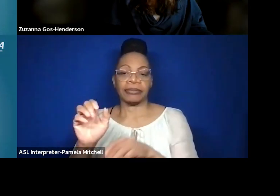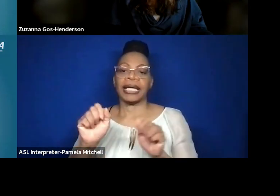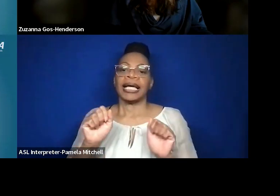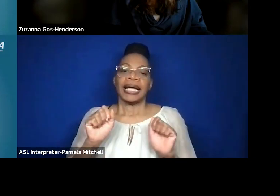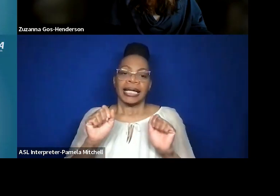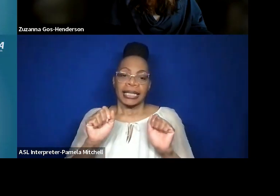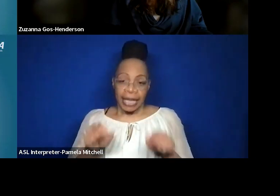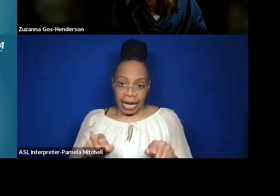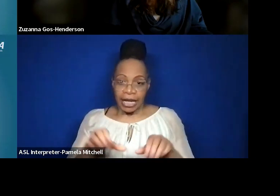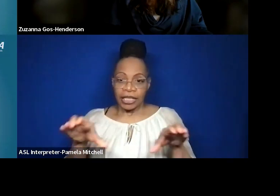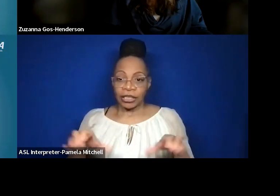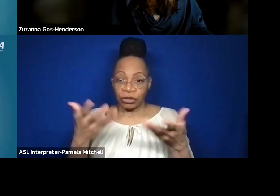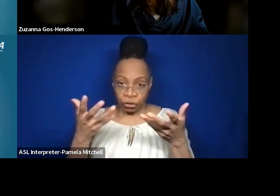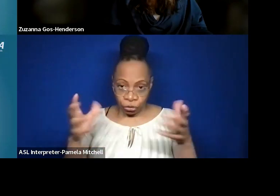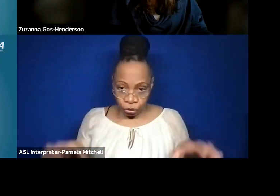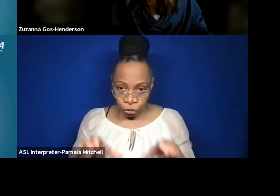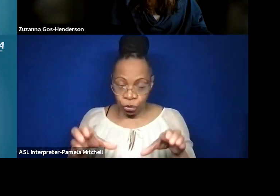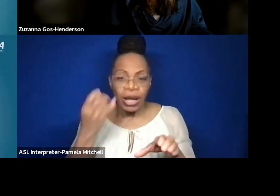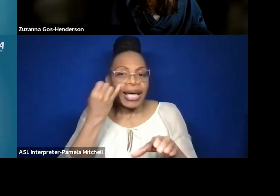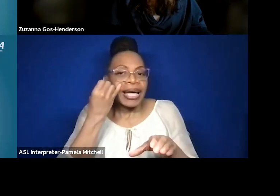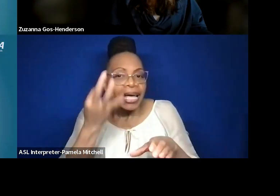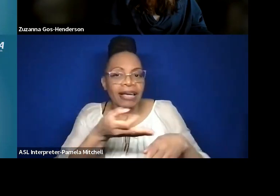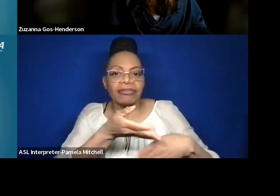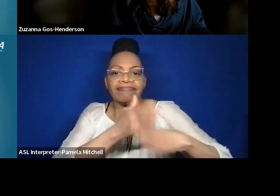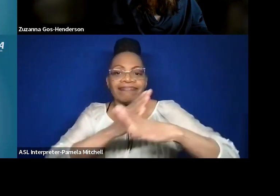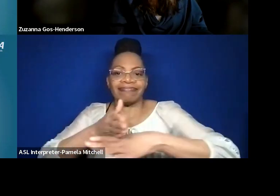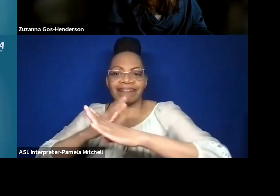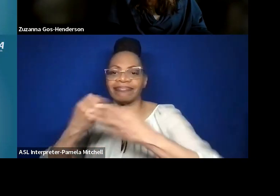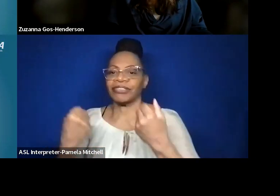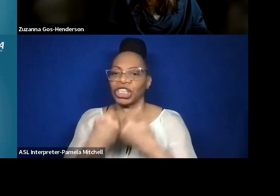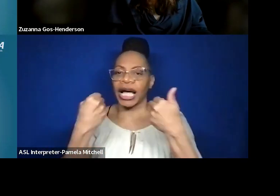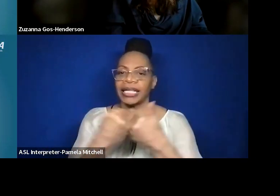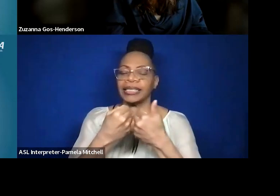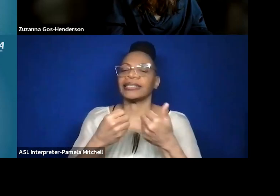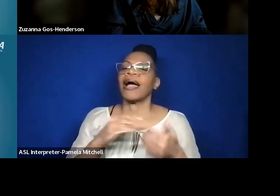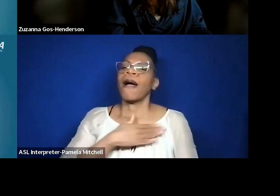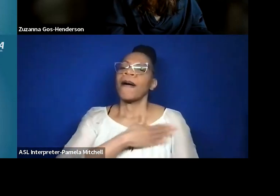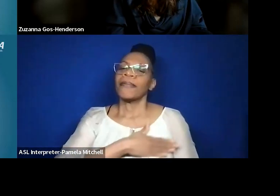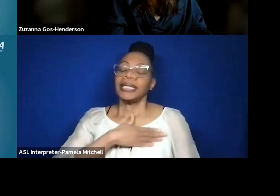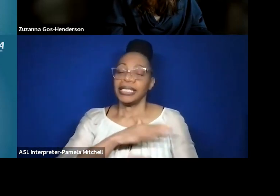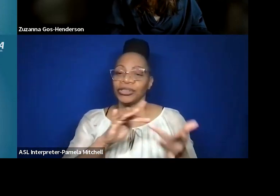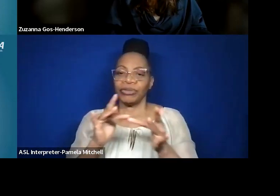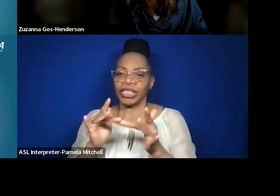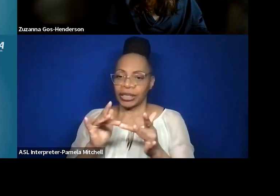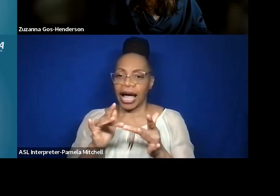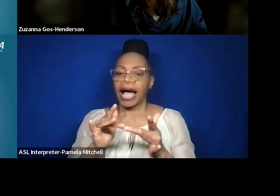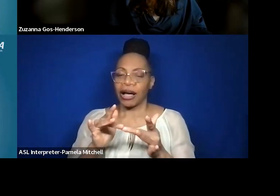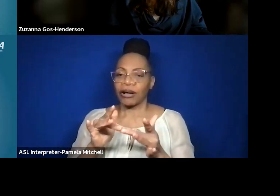por favor contacta a tu enlace del TA Center o tu programa local de SOAR si tienes uno. Si no, estamos aquí para ayudarte también.